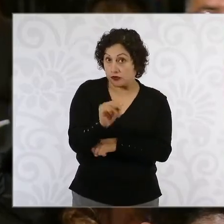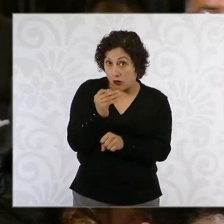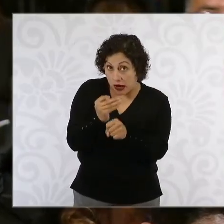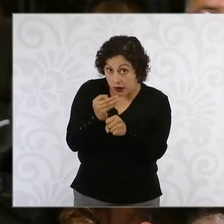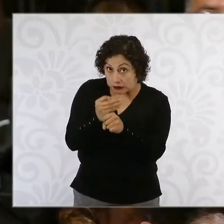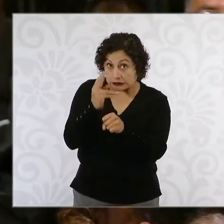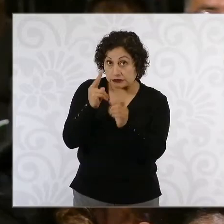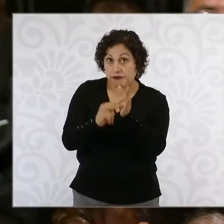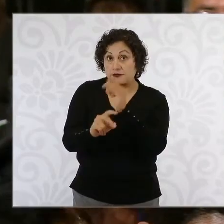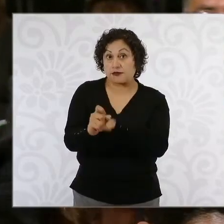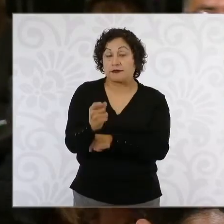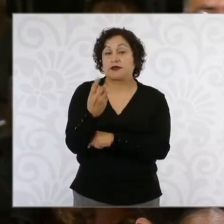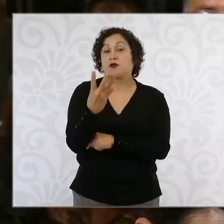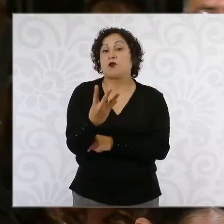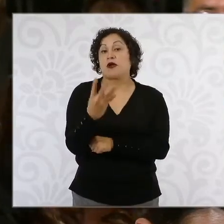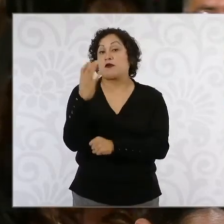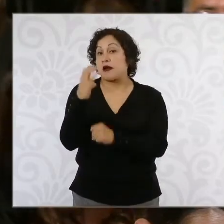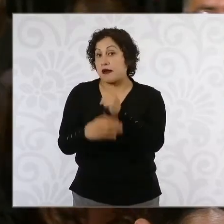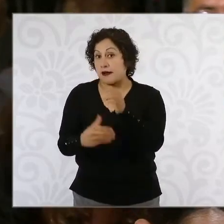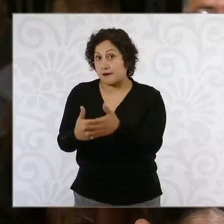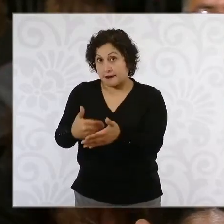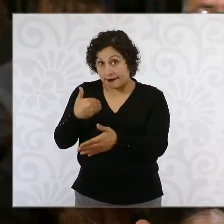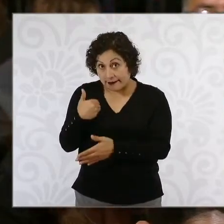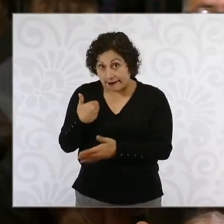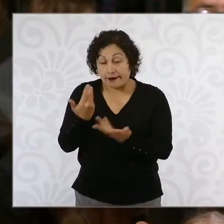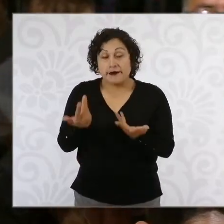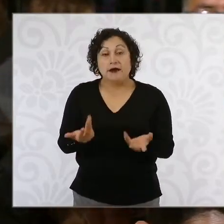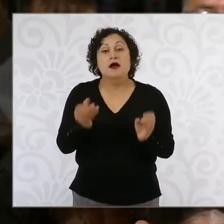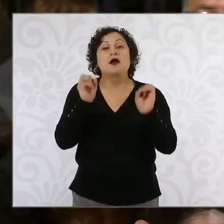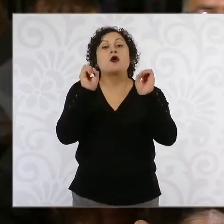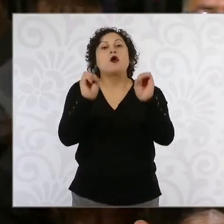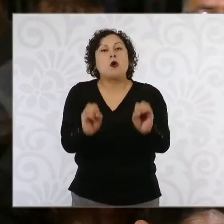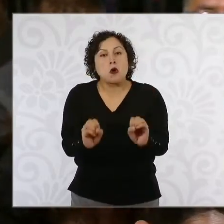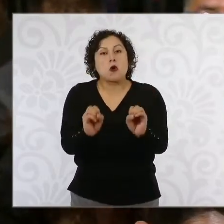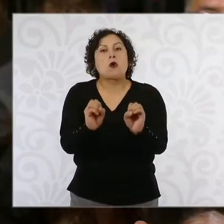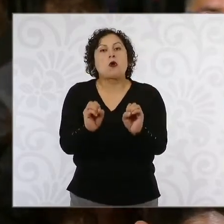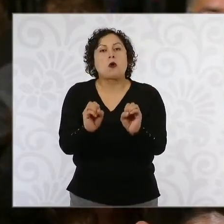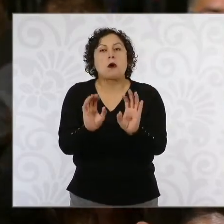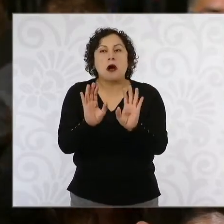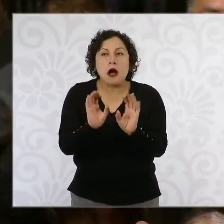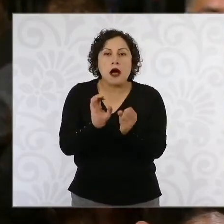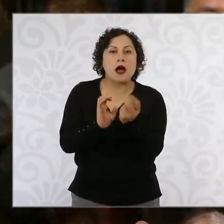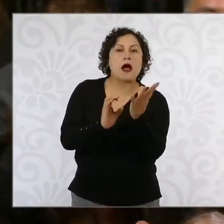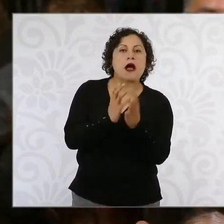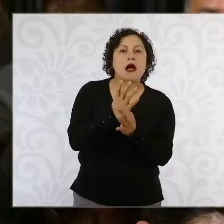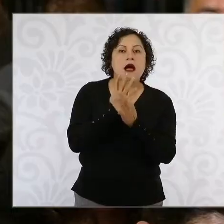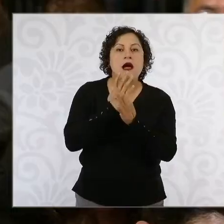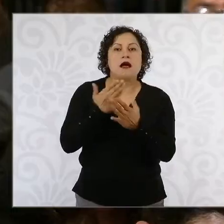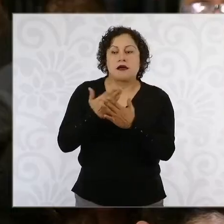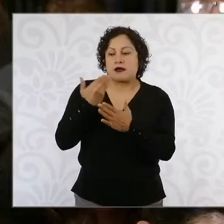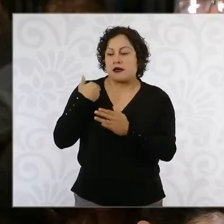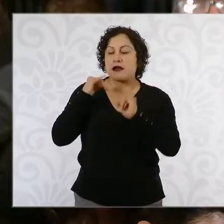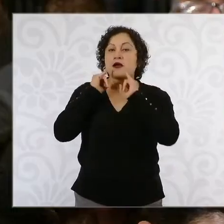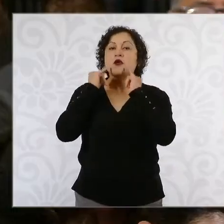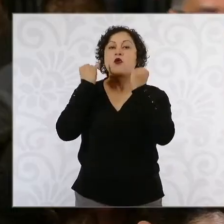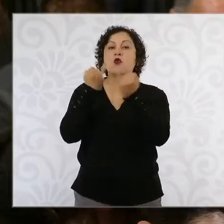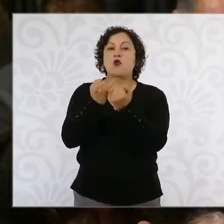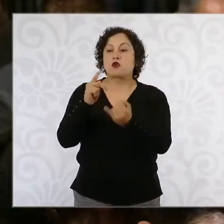o eh se ha expresado que en la última junta de administración de consejo de Pemex se dijo que